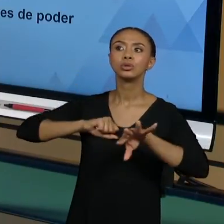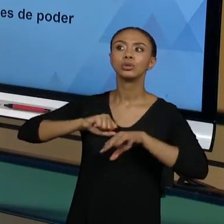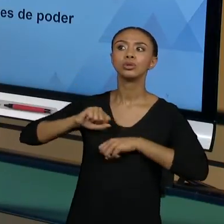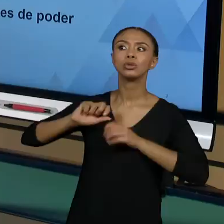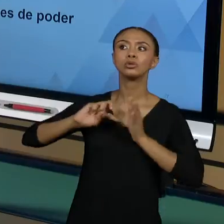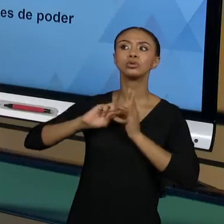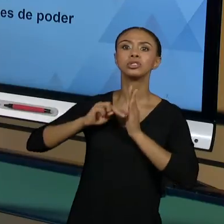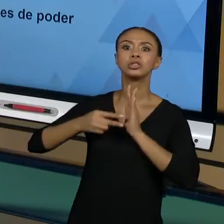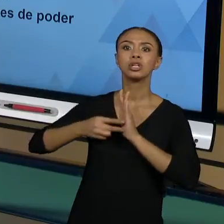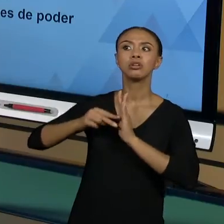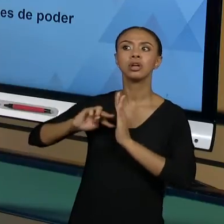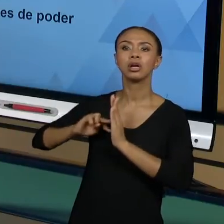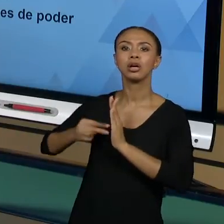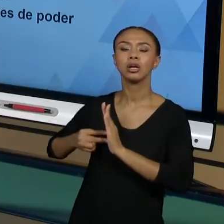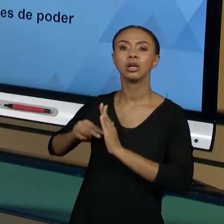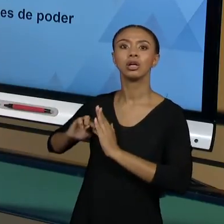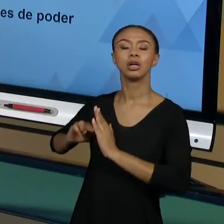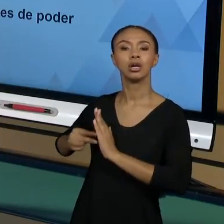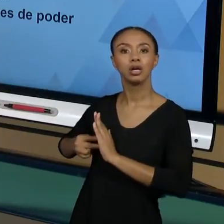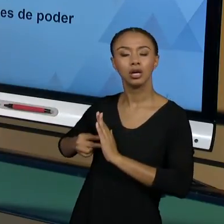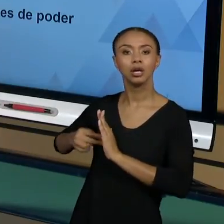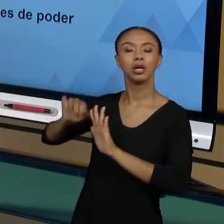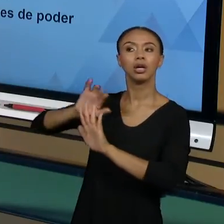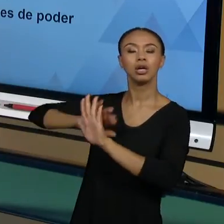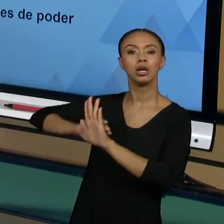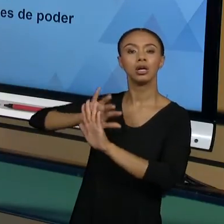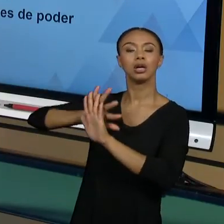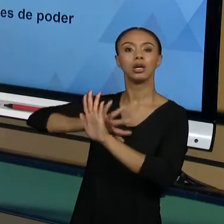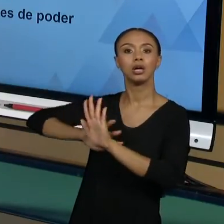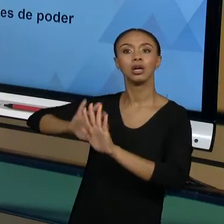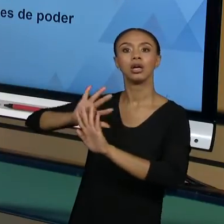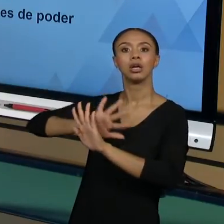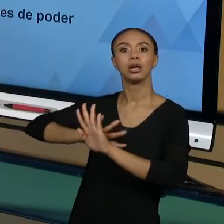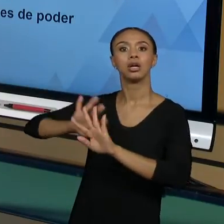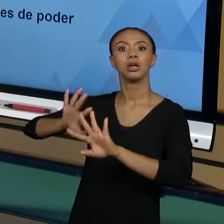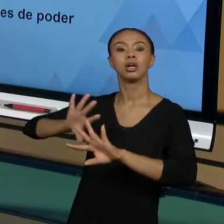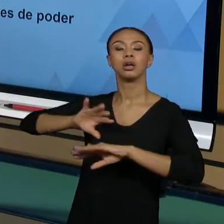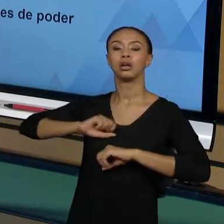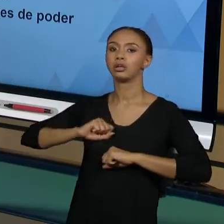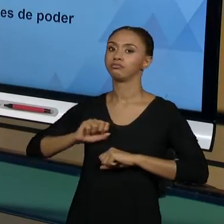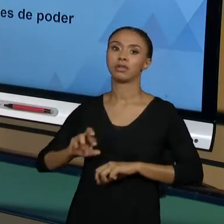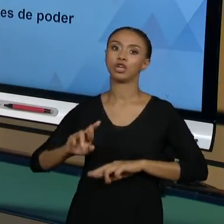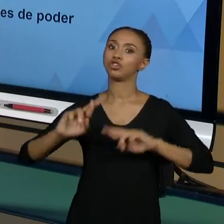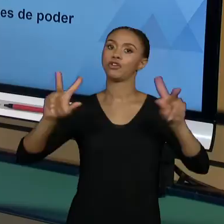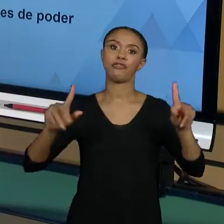PRODUZINDO UMA PRÁTICA DE UMA CERTA FORMA BEM DISTINTA DO QUE AS CRIANÇAS, POR EXEMPLO, AS